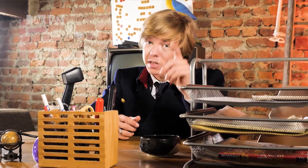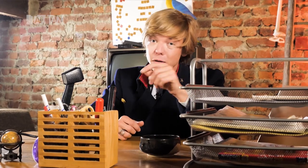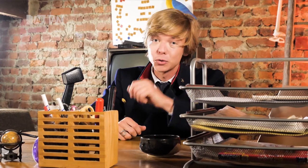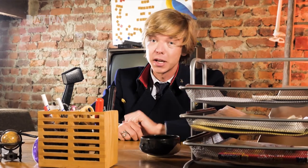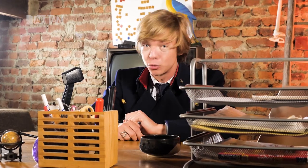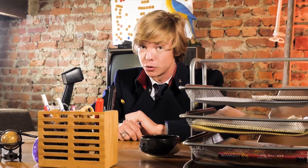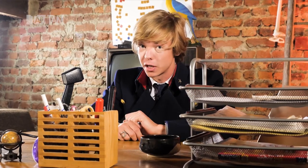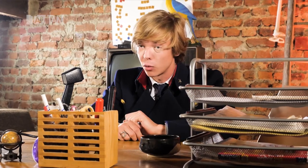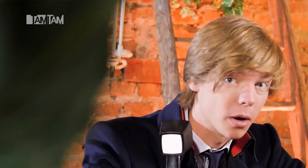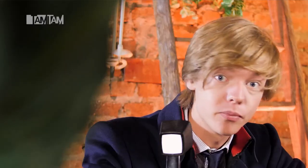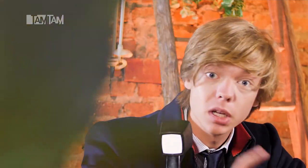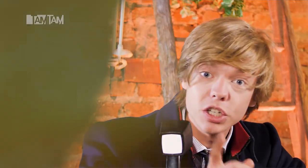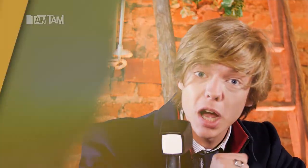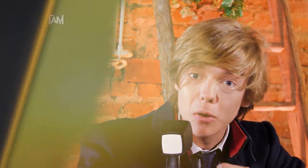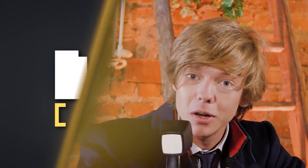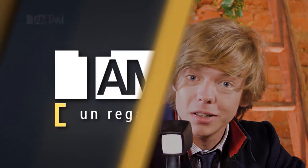excellente soirée à tous sur la Trois.